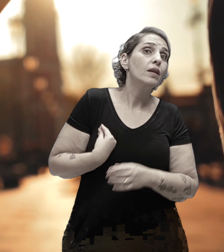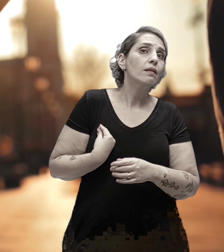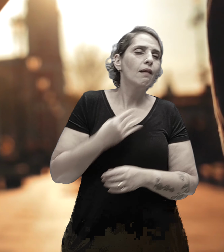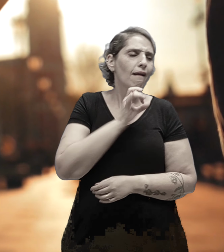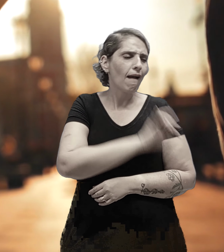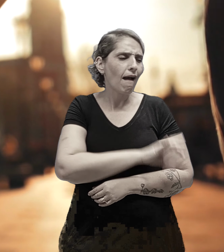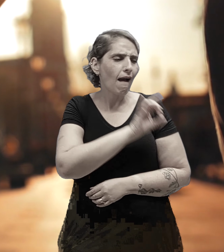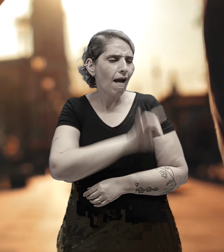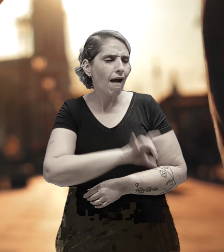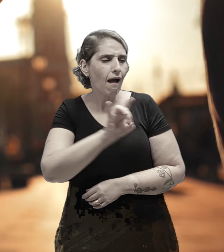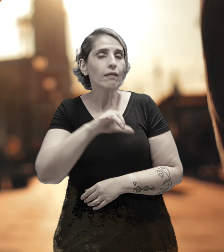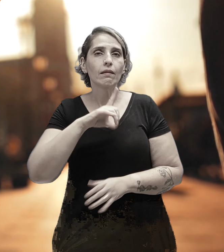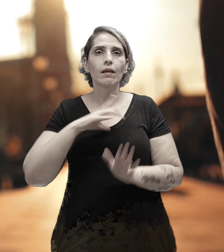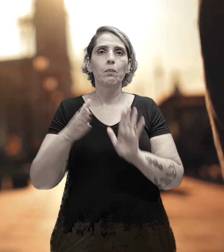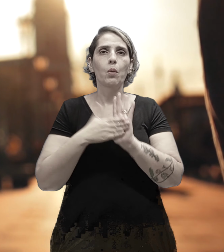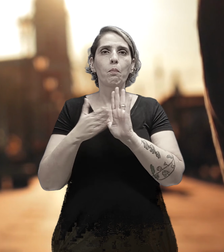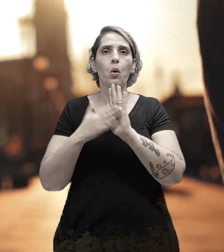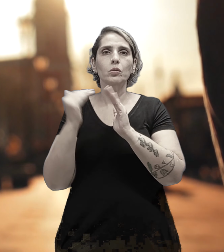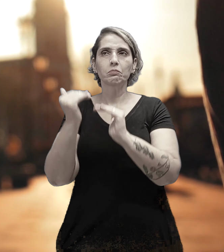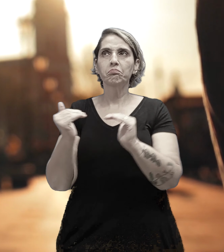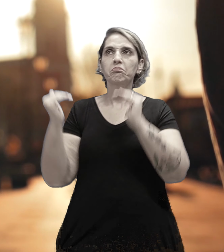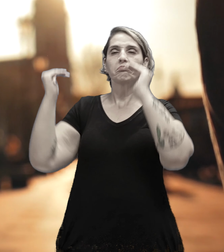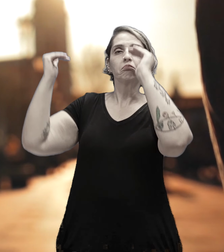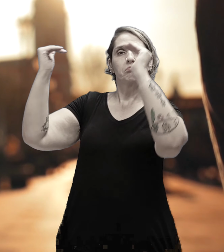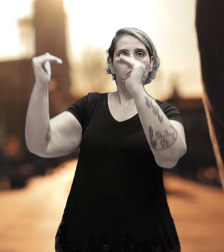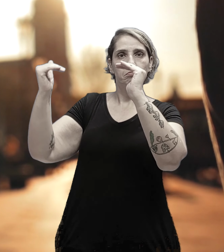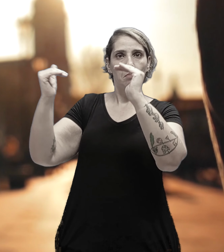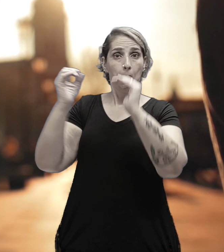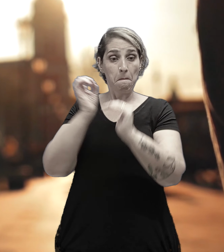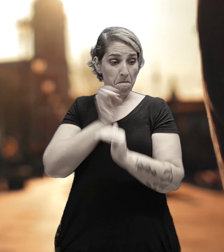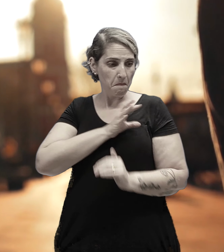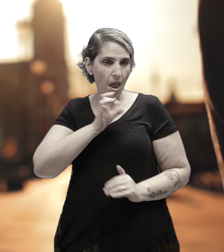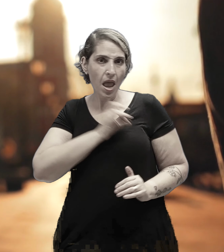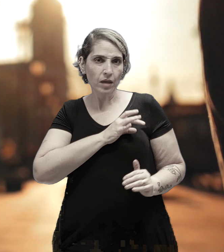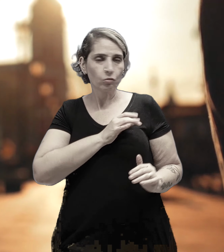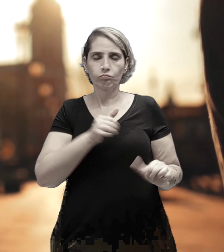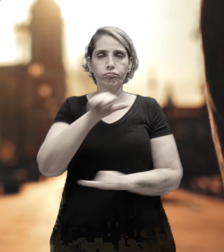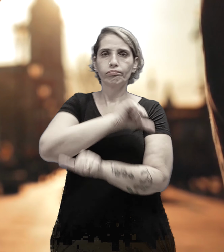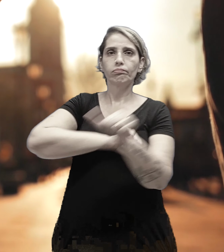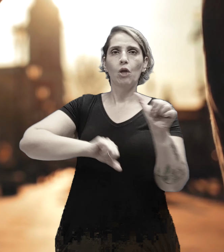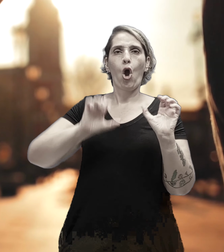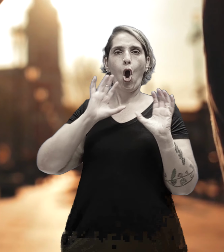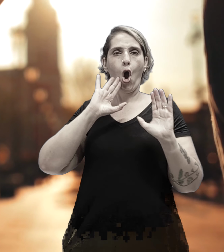é guiada por um propósito maior, onde o medo dá lugar à confiança